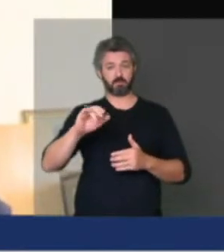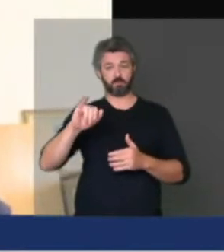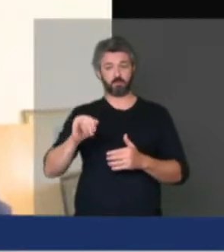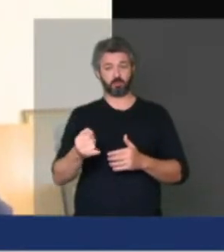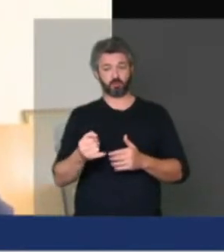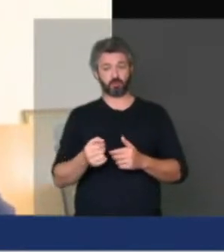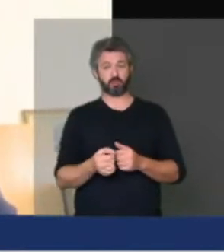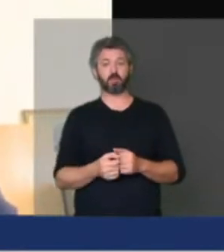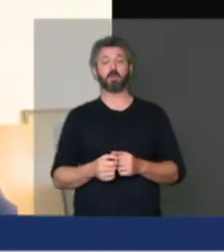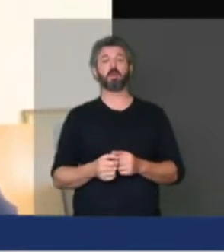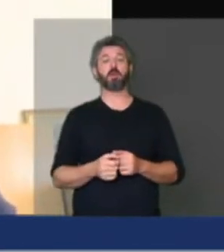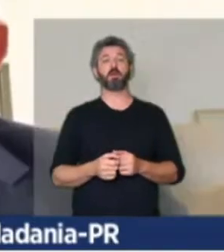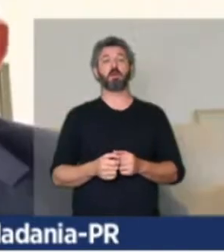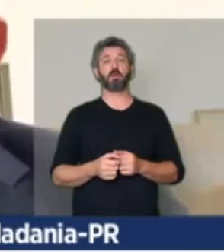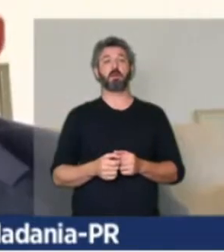EXTERIORES. NA VERDADE, ESSE TRATADO, ELE SE ADEQUA, ELE